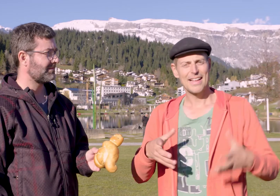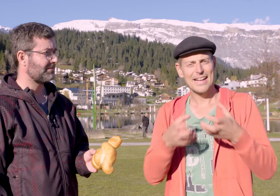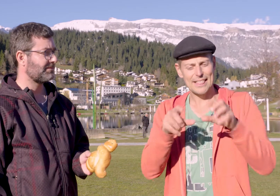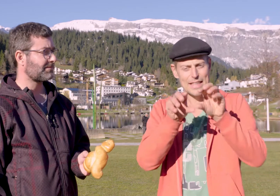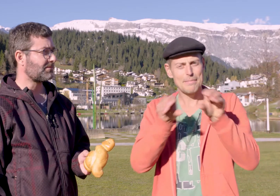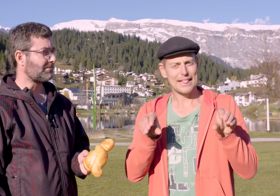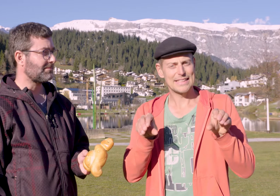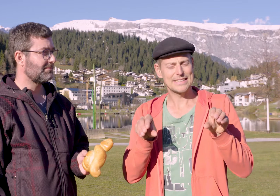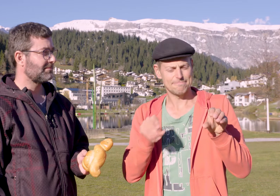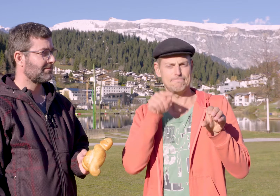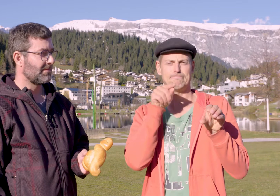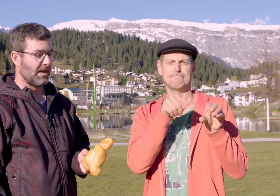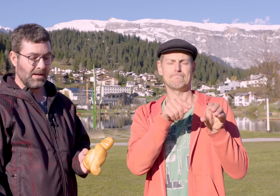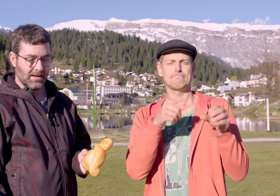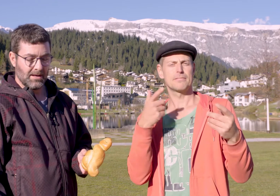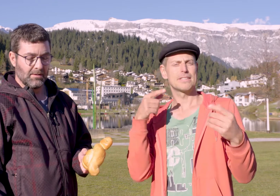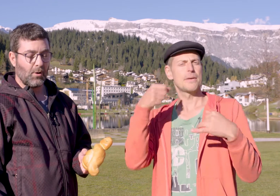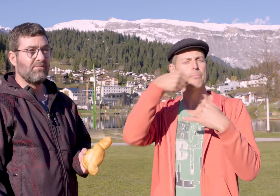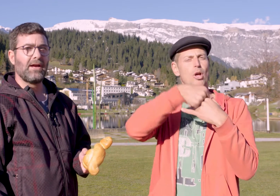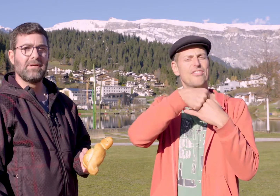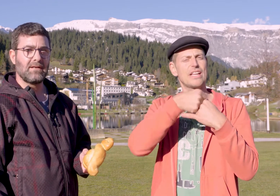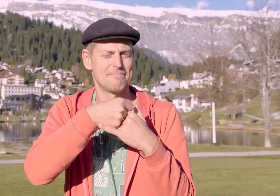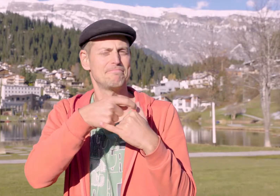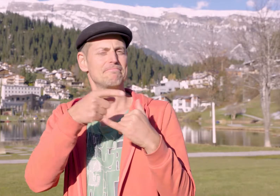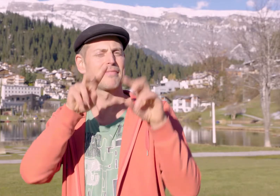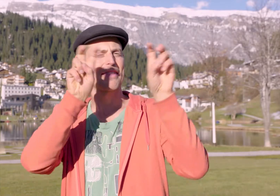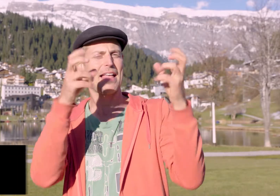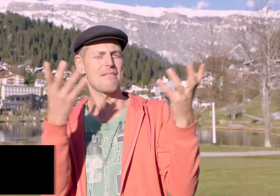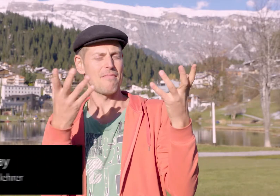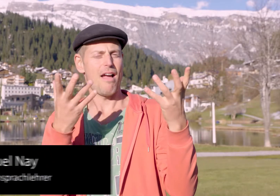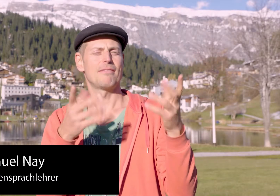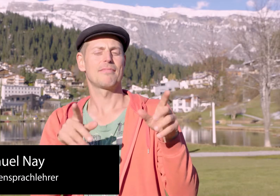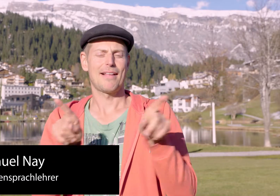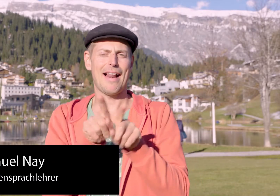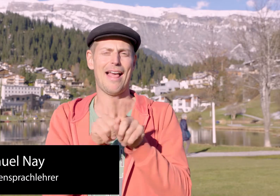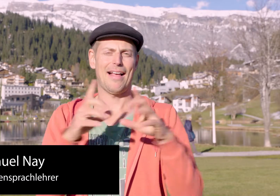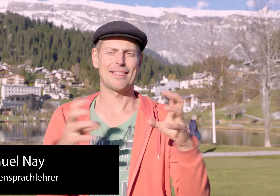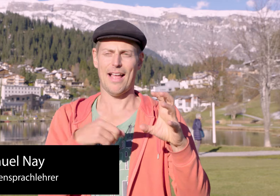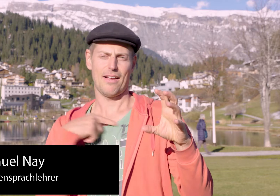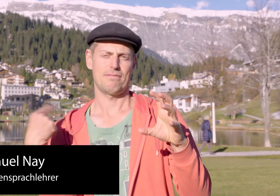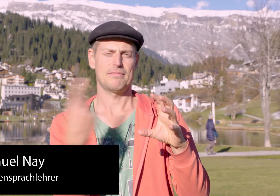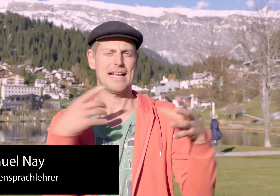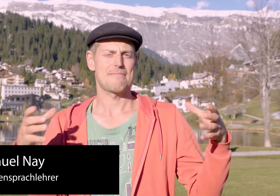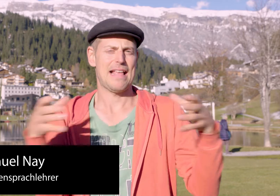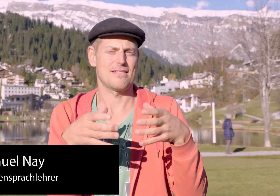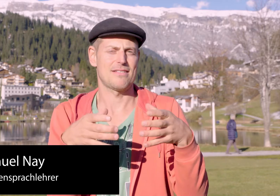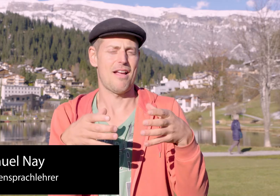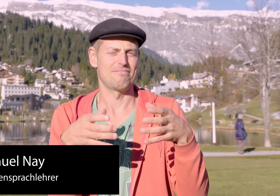Pro Infirmis lanciert am 3. Dezember die Aktion "Usem gliiche Teig gmacht".